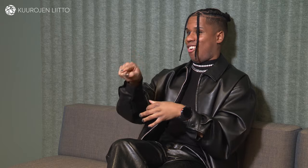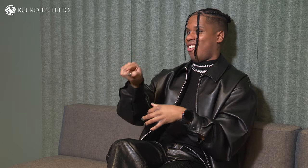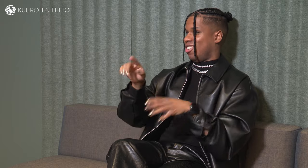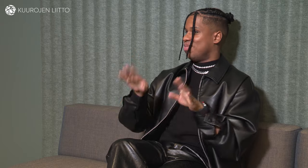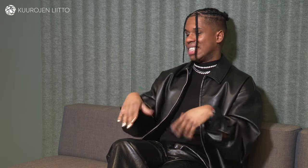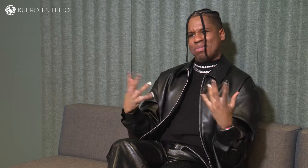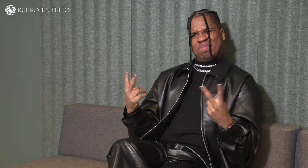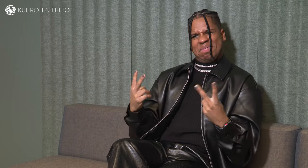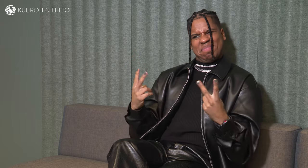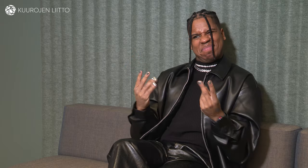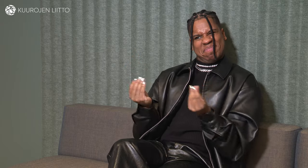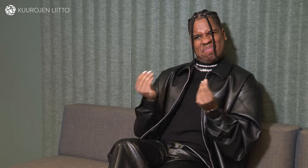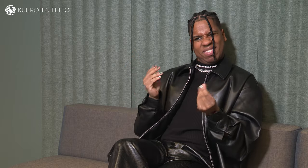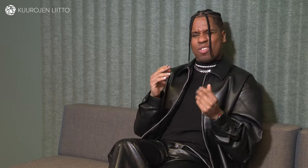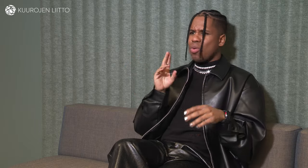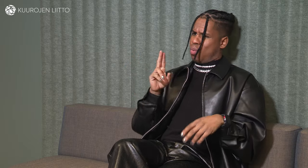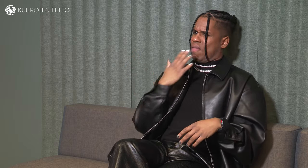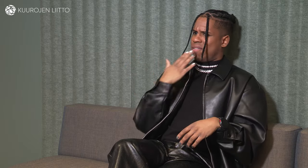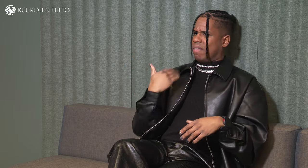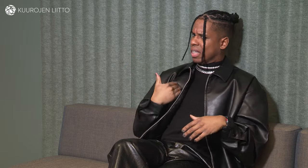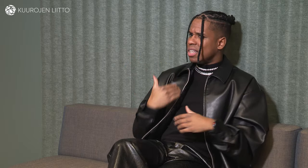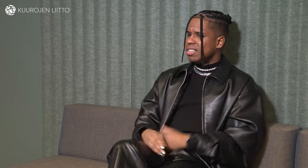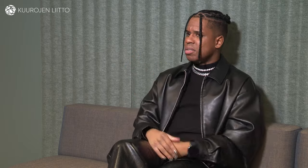Kyllähän sellaisesta jää hyvä fiilis.